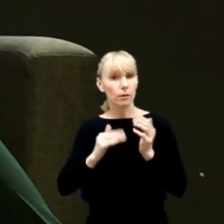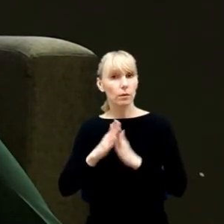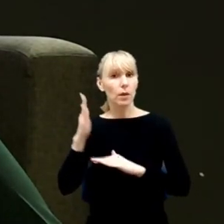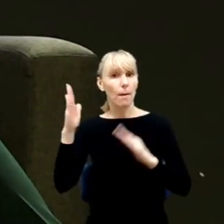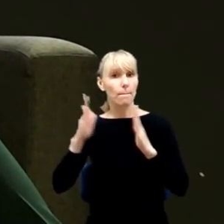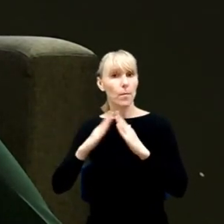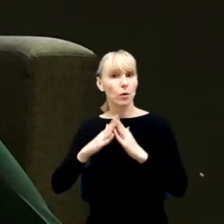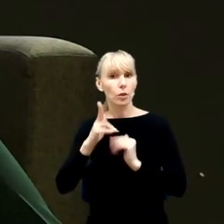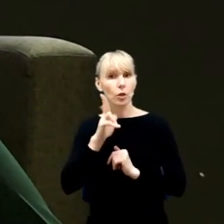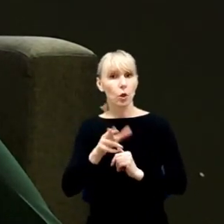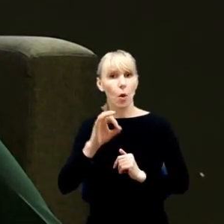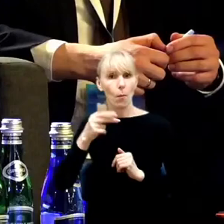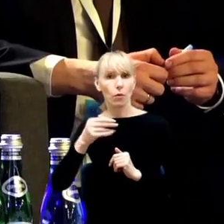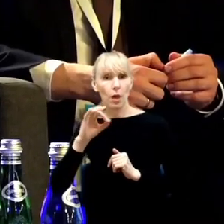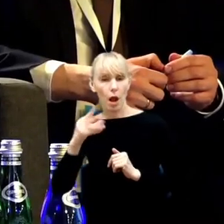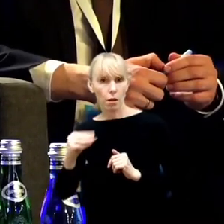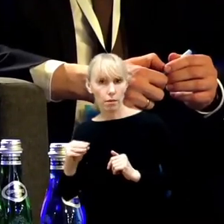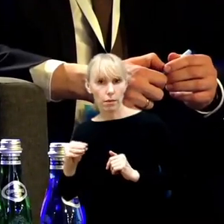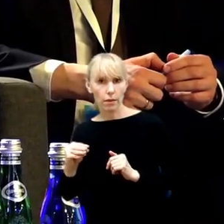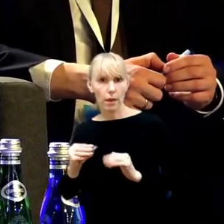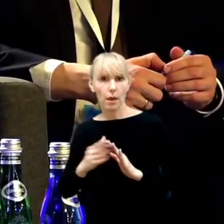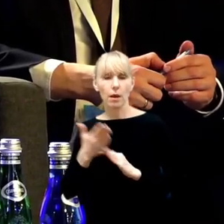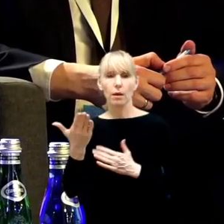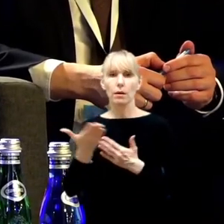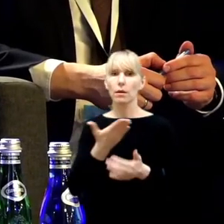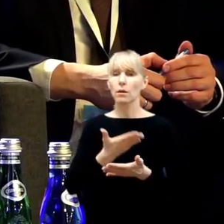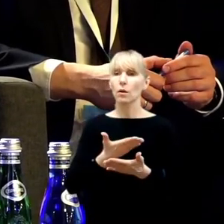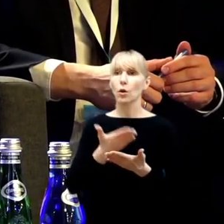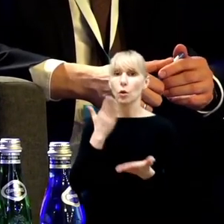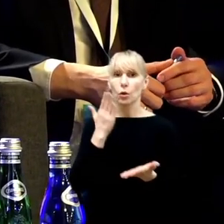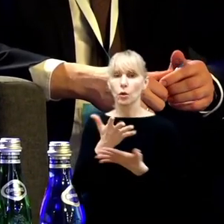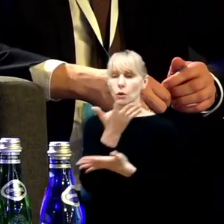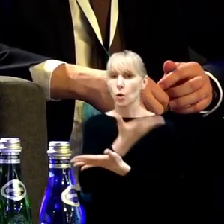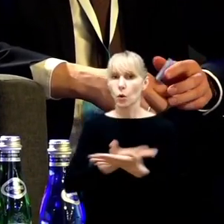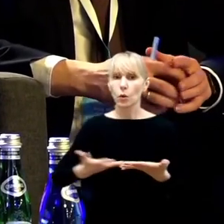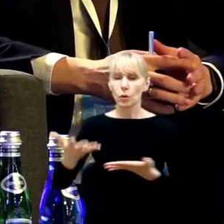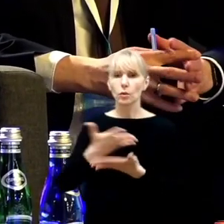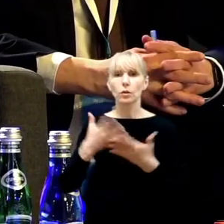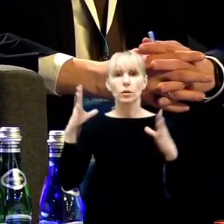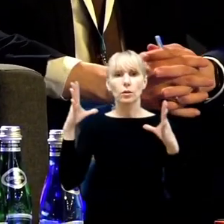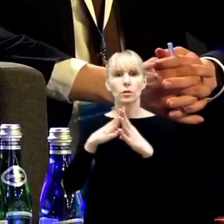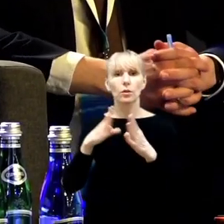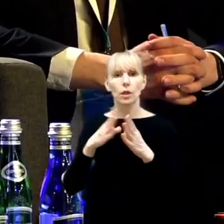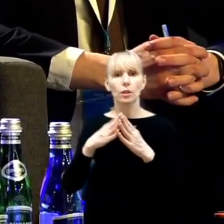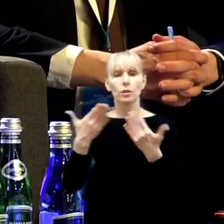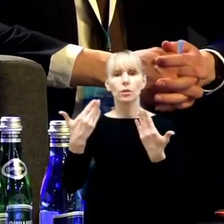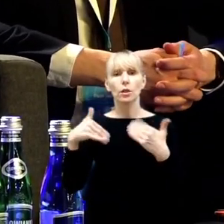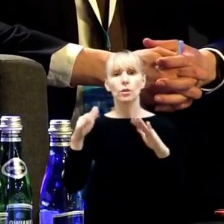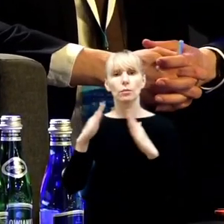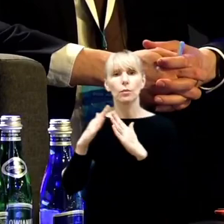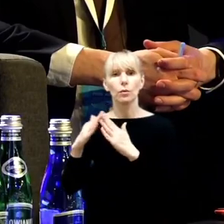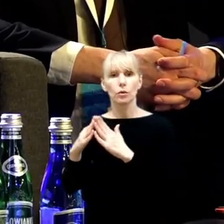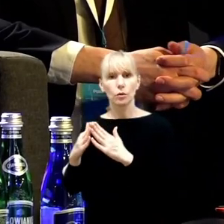Został dedykowany teren pod 10 budynków komunalnych i na to jest przygotowana dokumentacja projektowa.